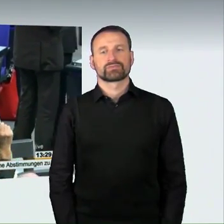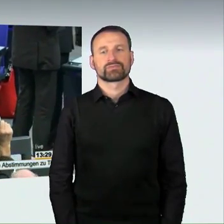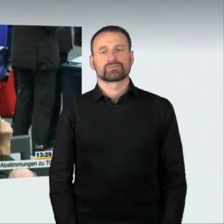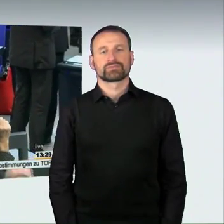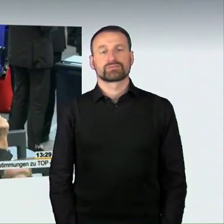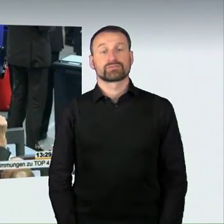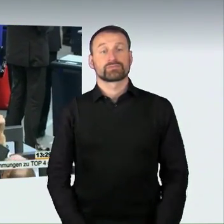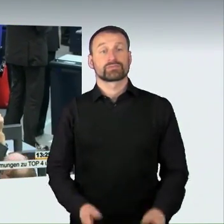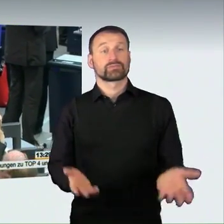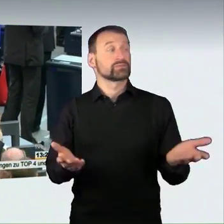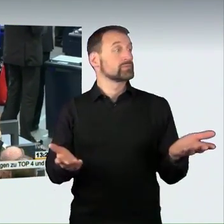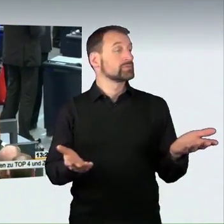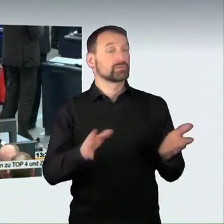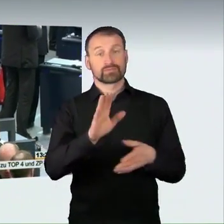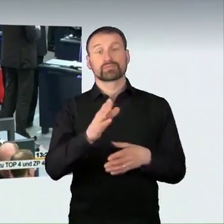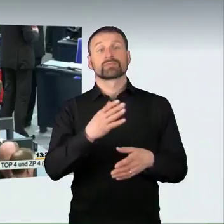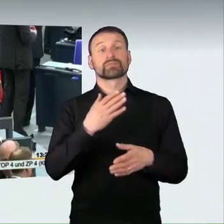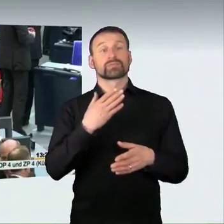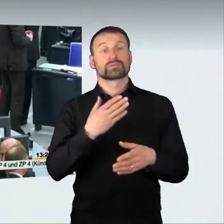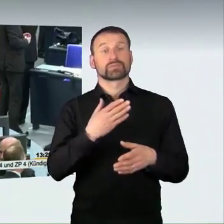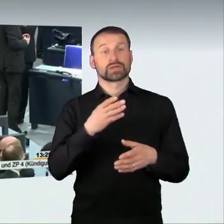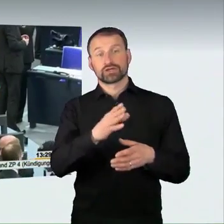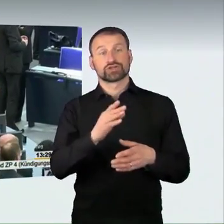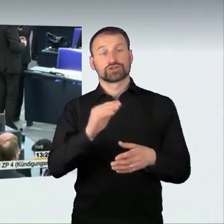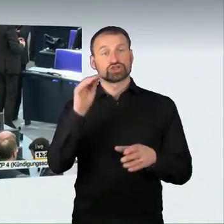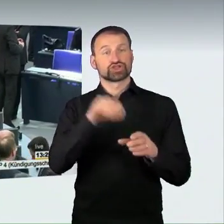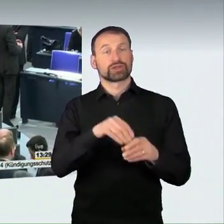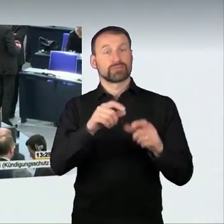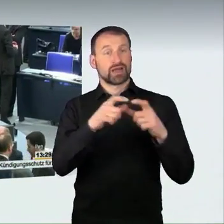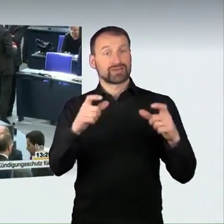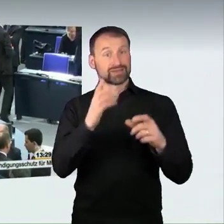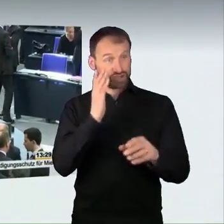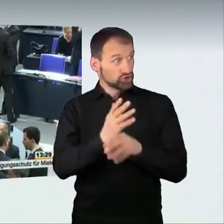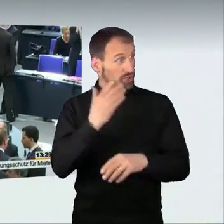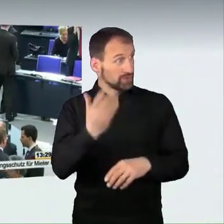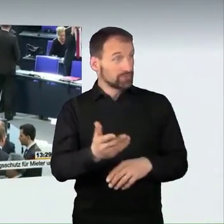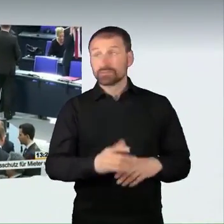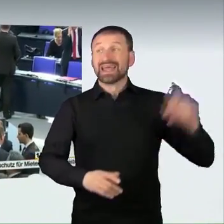Wer hat seine Stimmkarte noch nicht abgegeben? Dann aber schnell jetzt.